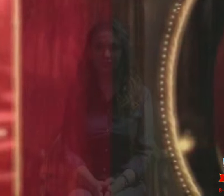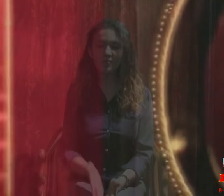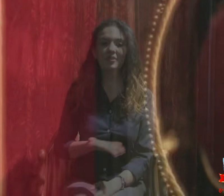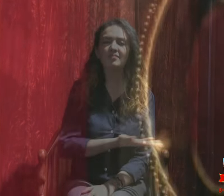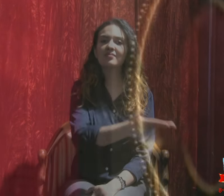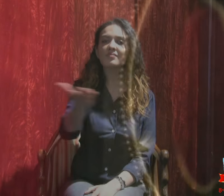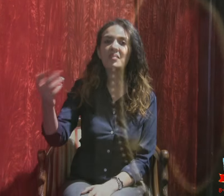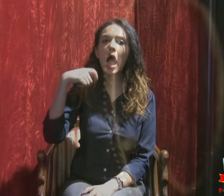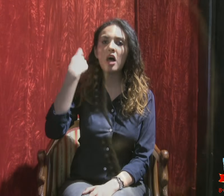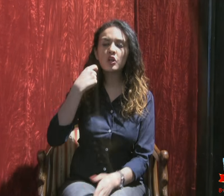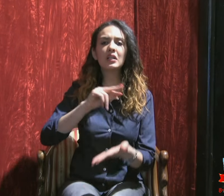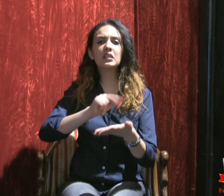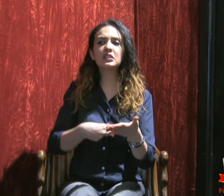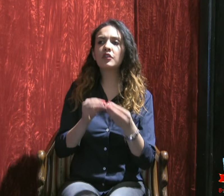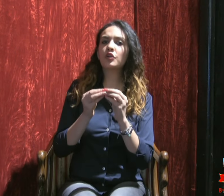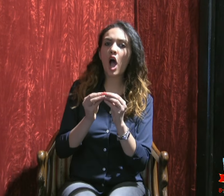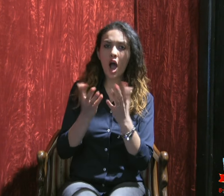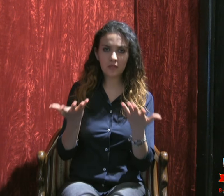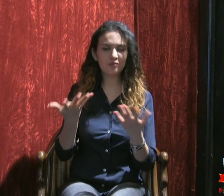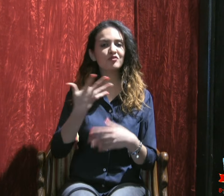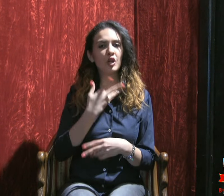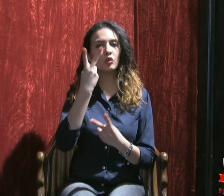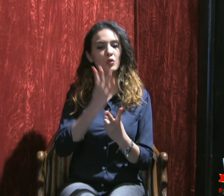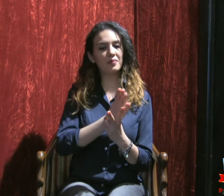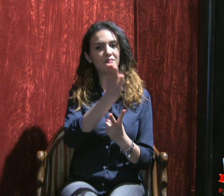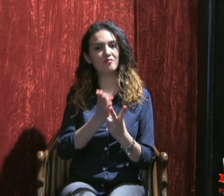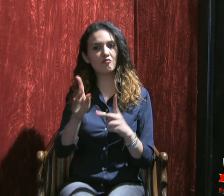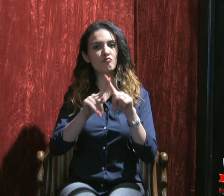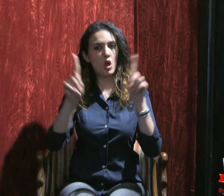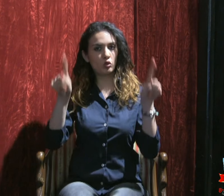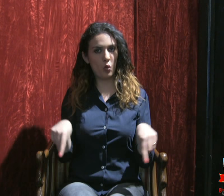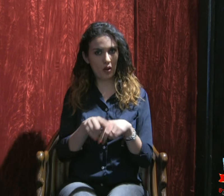Per gli attori ci sono due tipi di iscrizioni